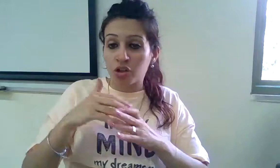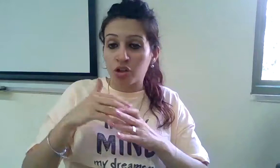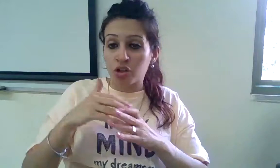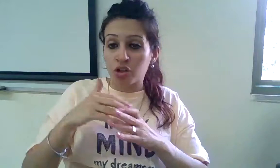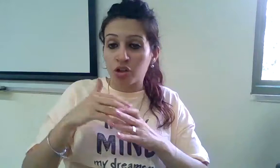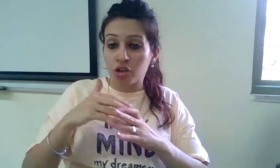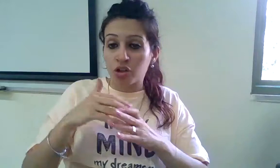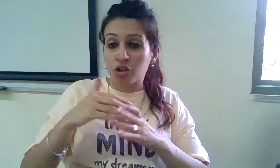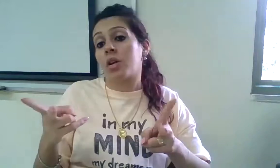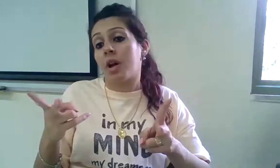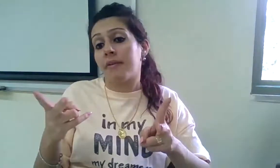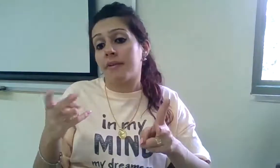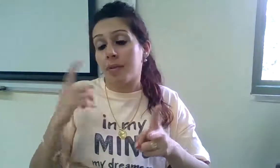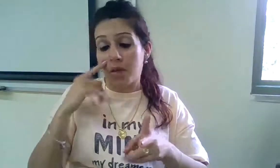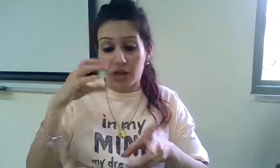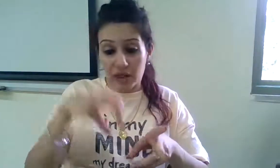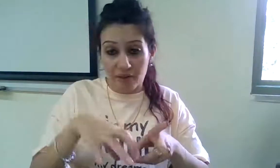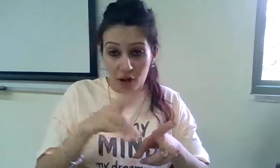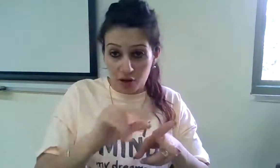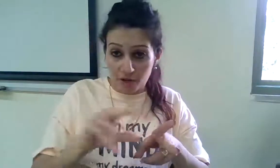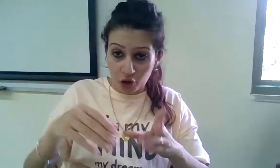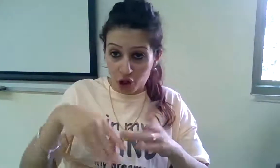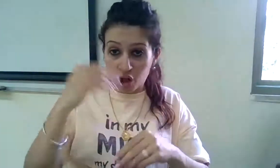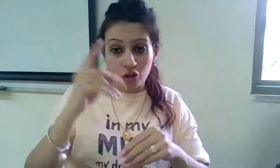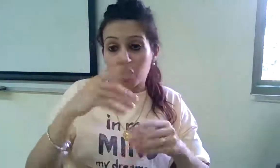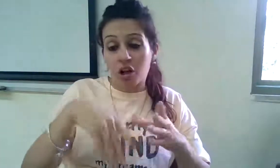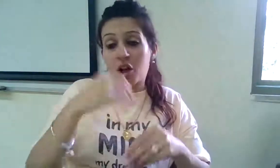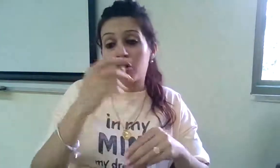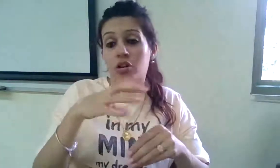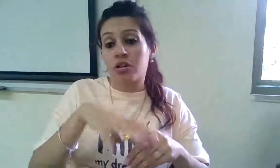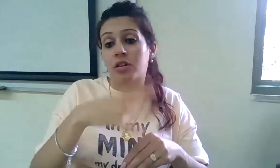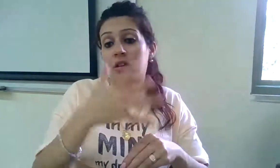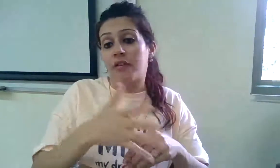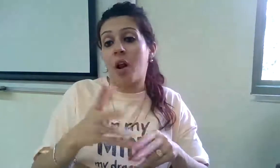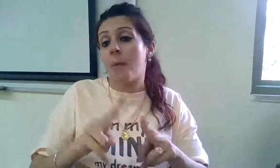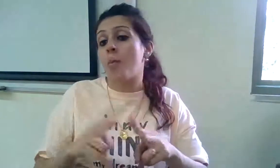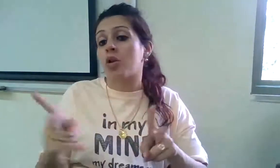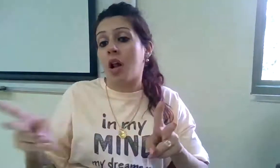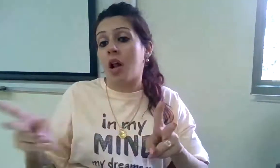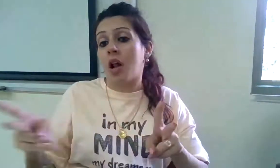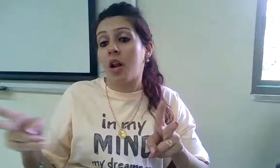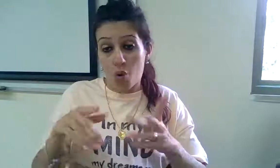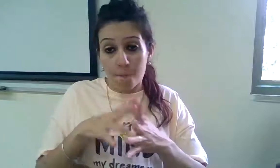لذلك فأنا أعتقد بأن هذه فرصة رائعة لإعادة التفكير لهل تعلمون بأن العديد من البلدان